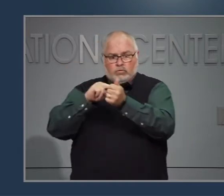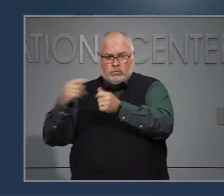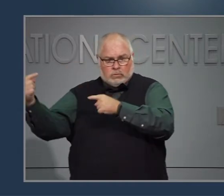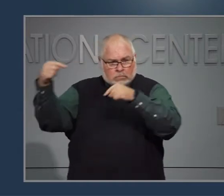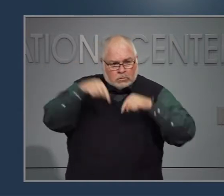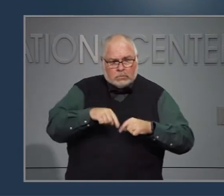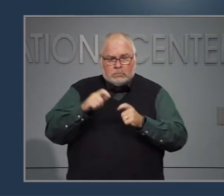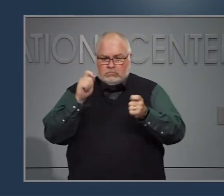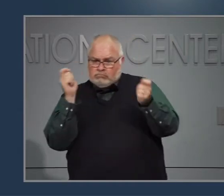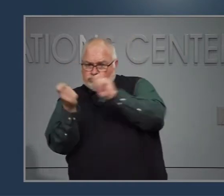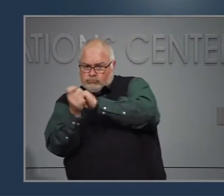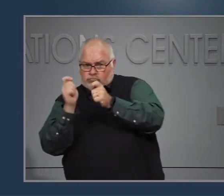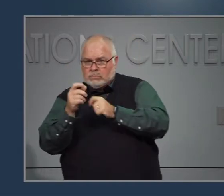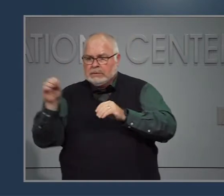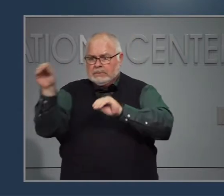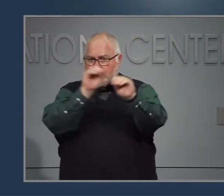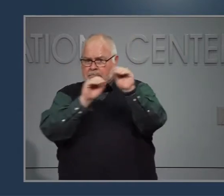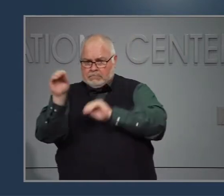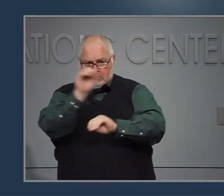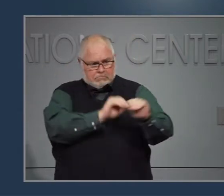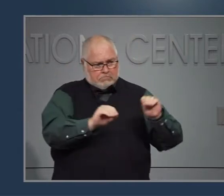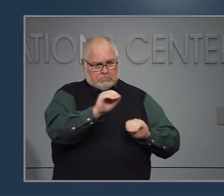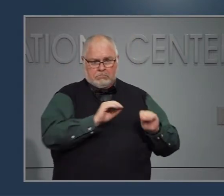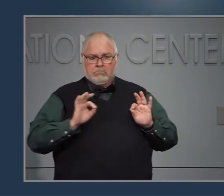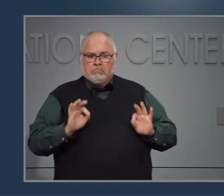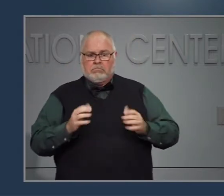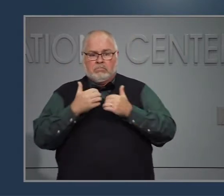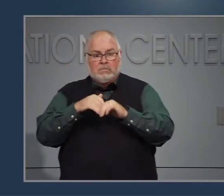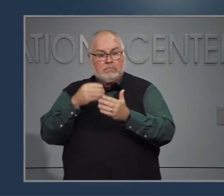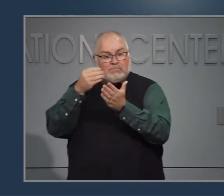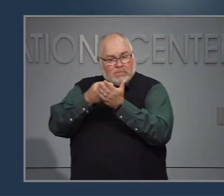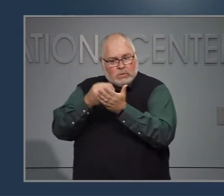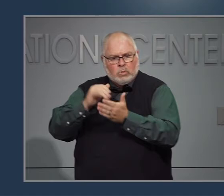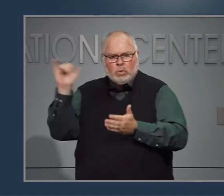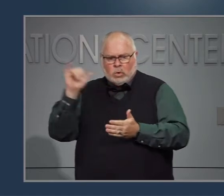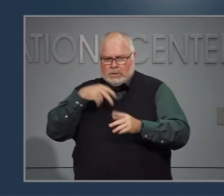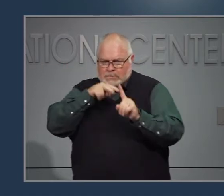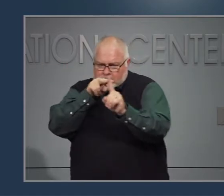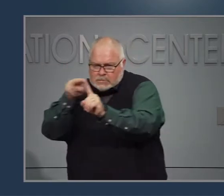Estamos apoyando con fondos para mantenir y capacitar al personal nada admite que sean